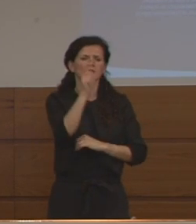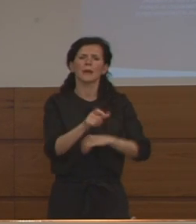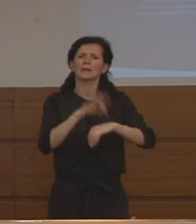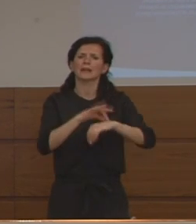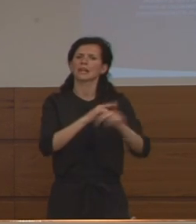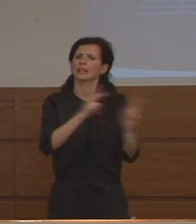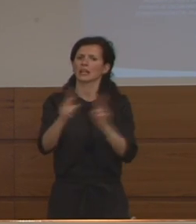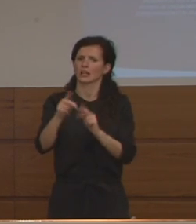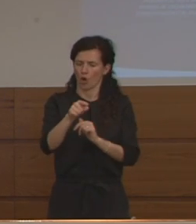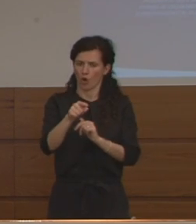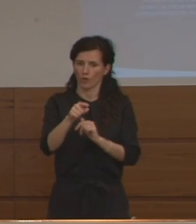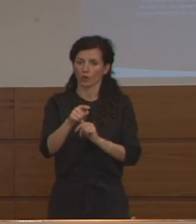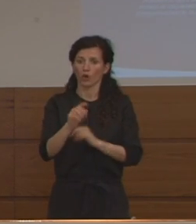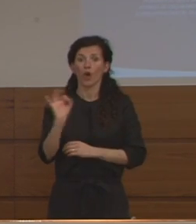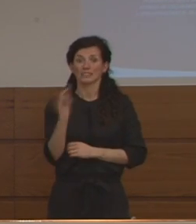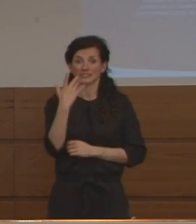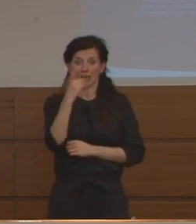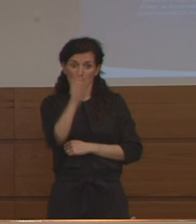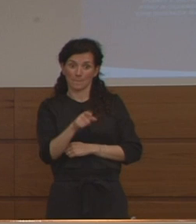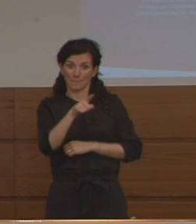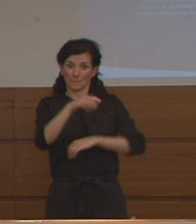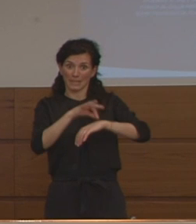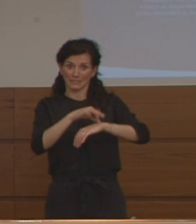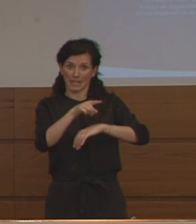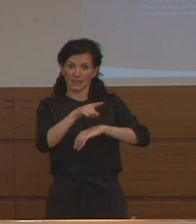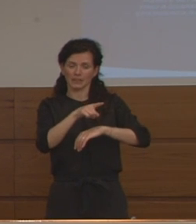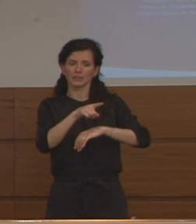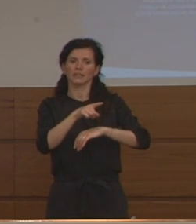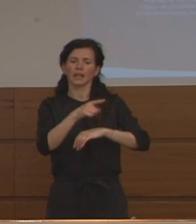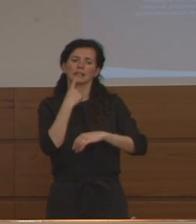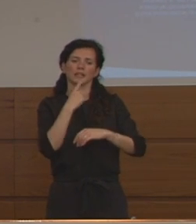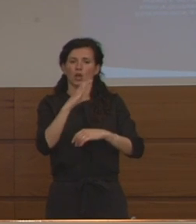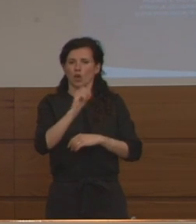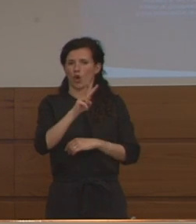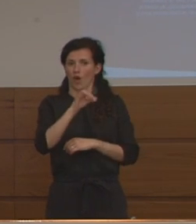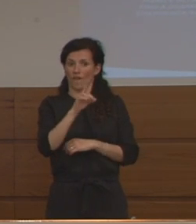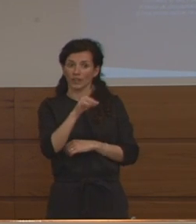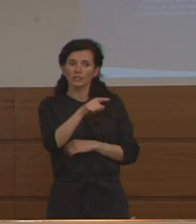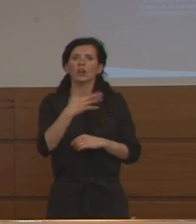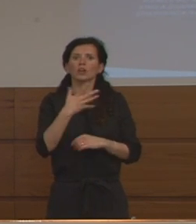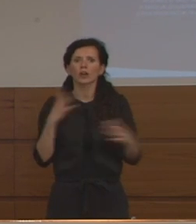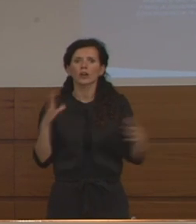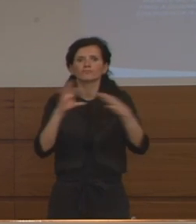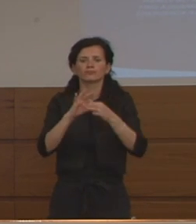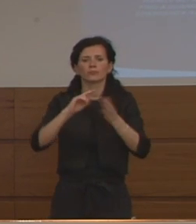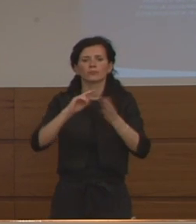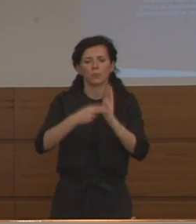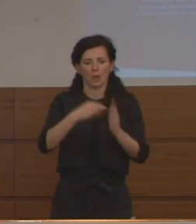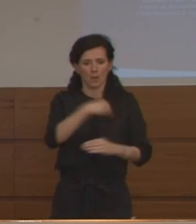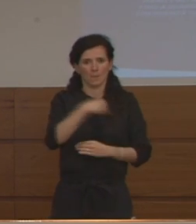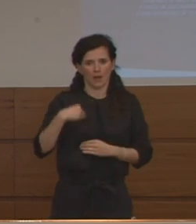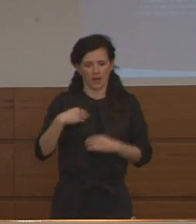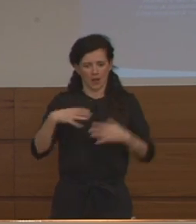coronavirus ci sia un'aumentata incidenza di fenomeni tromboembolici di fenomeni procoagulativi, questa è una cosa che ancora non sappiamo.